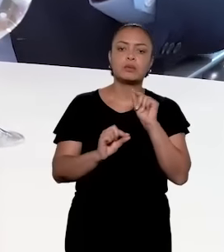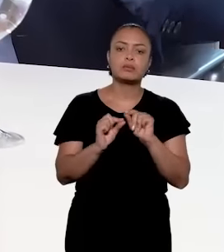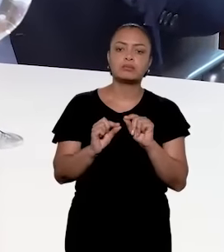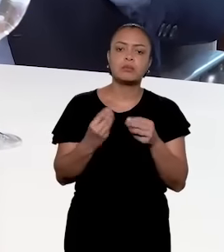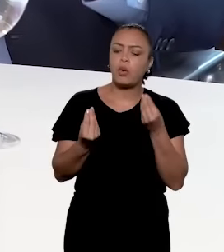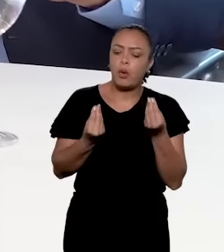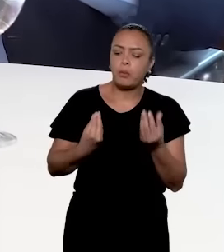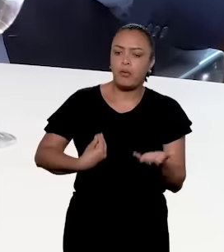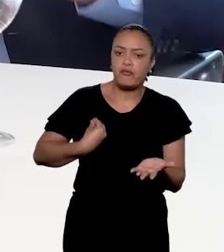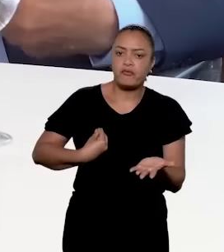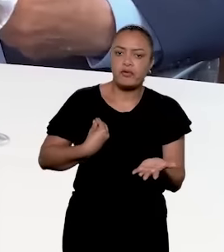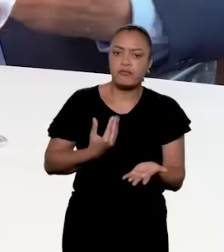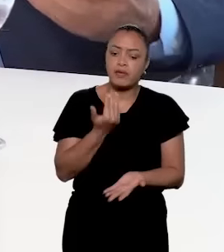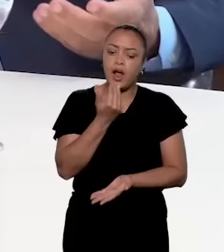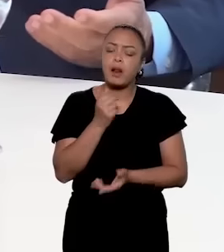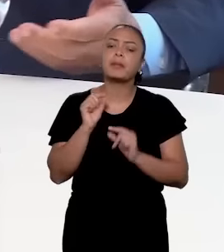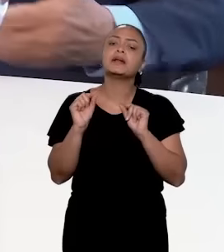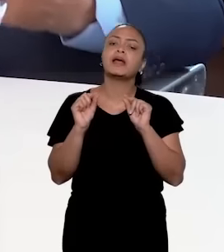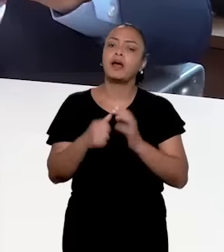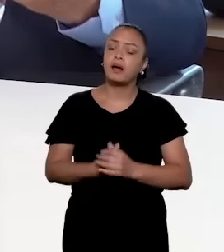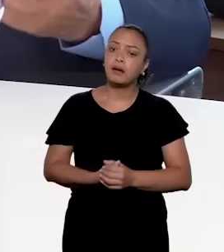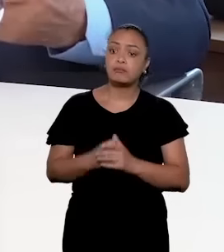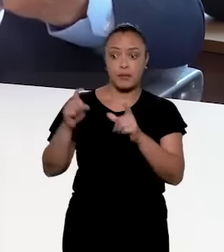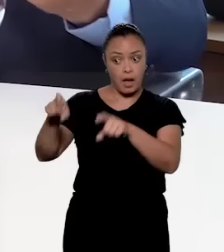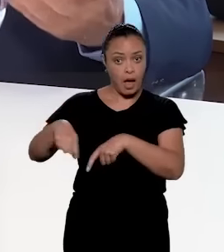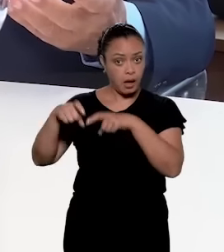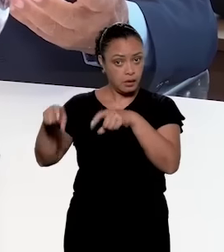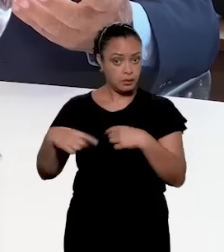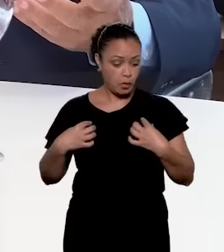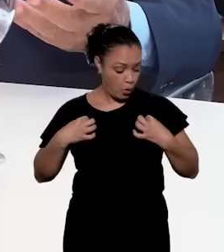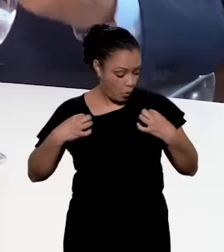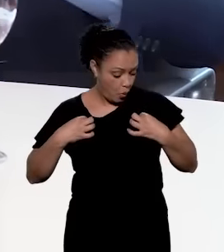“Como é que você acha que eu estou viva e alimentada? Quem me alimenta? Os agricultores.